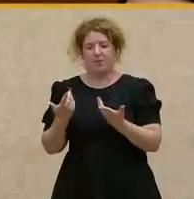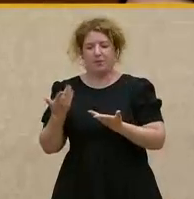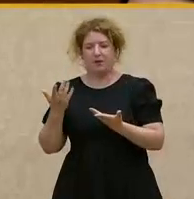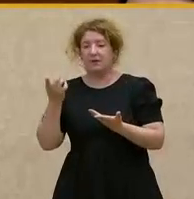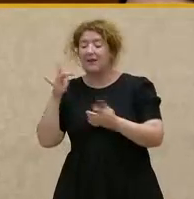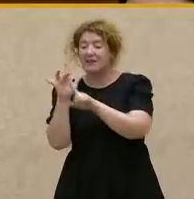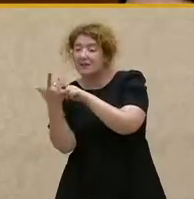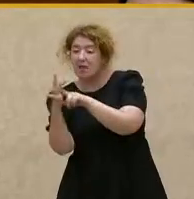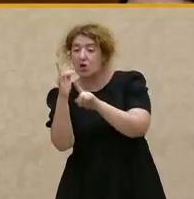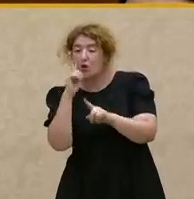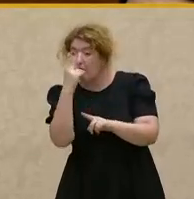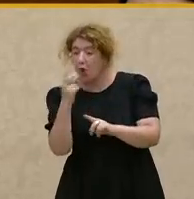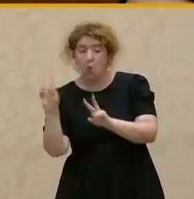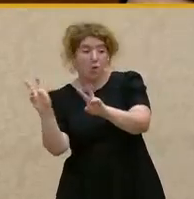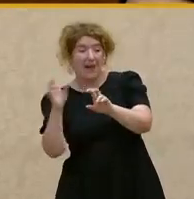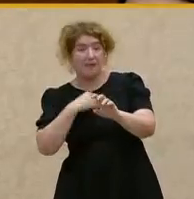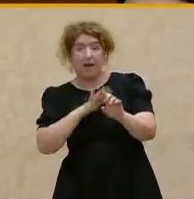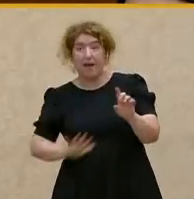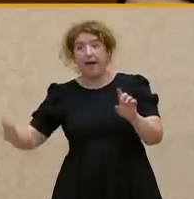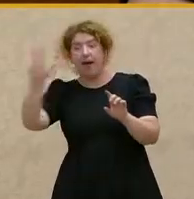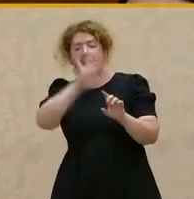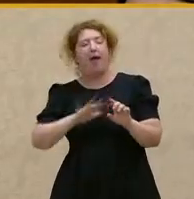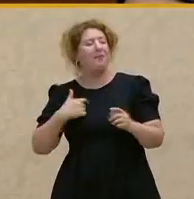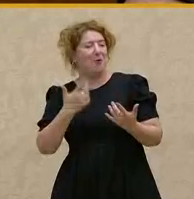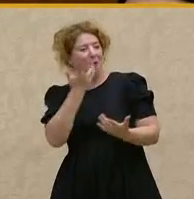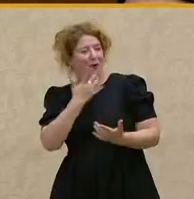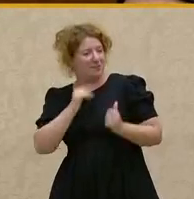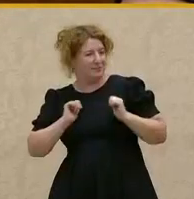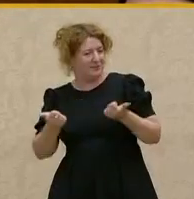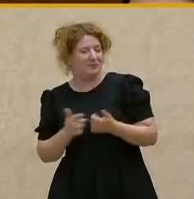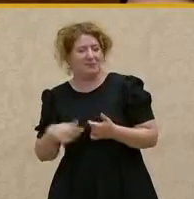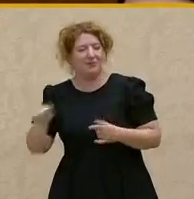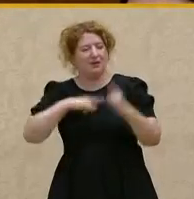casos de sordoceguera que nos unimos en una casa de colonias, en un albergue,